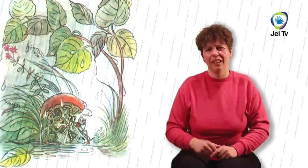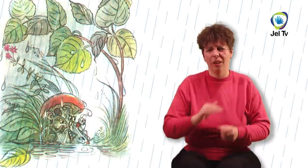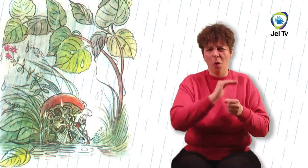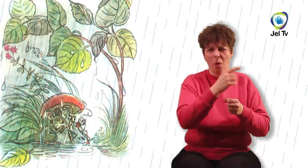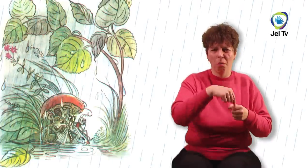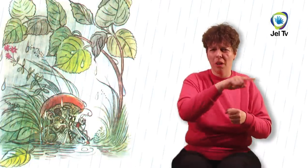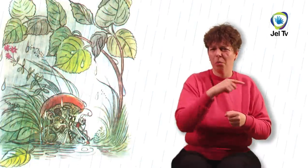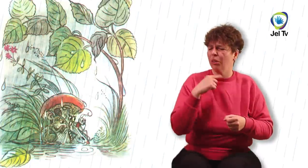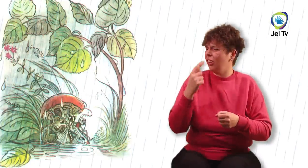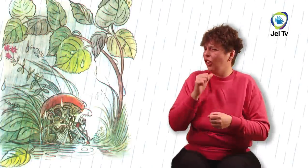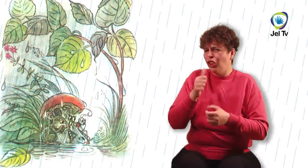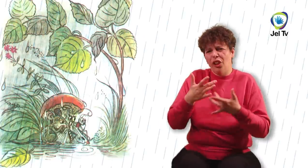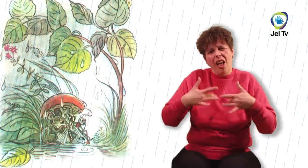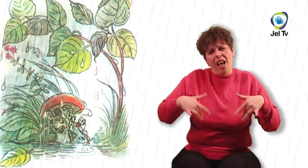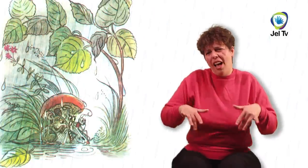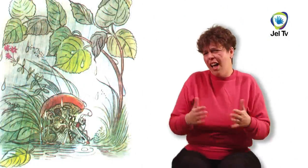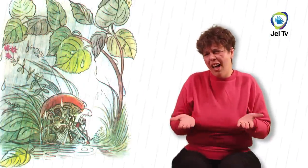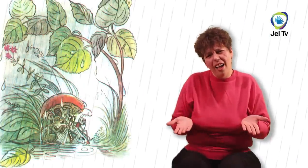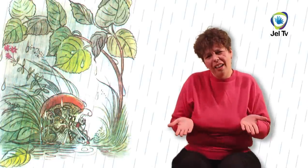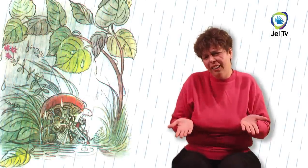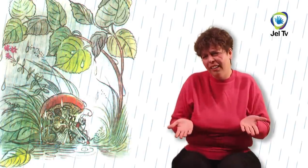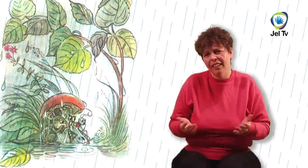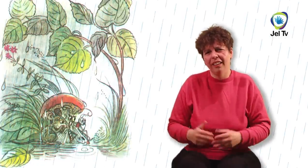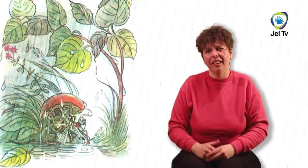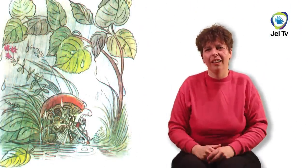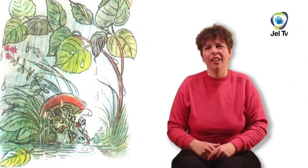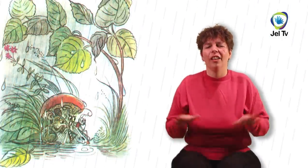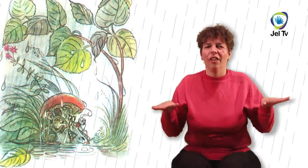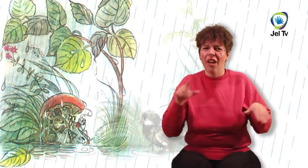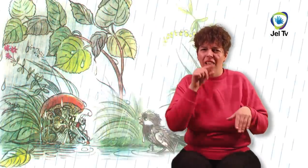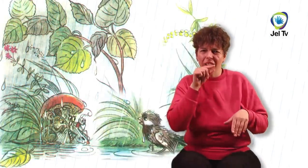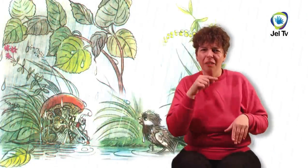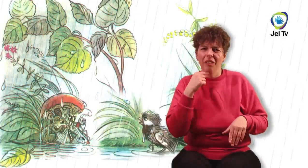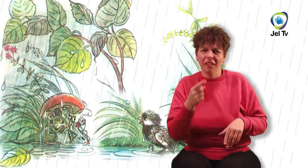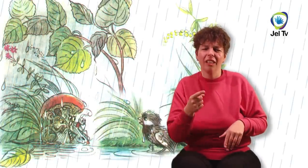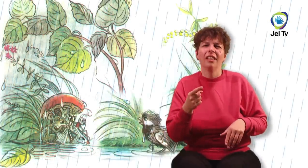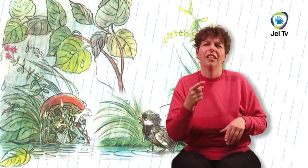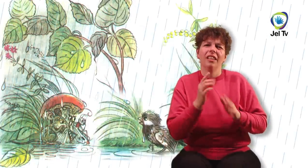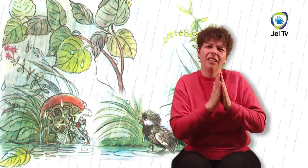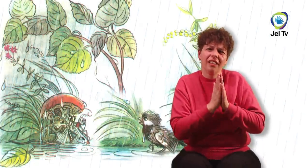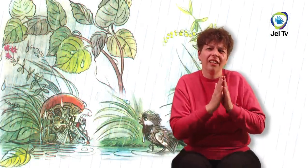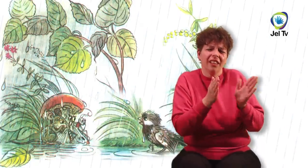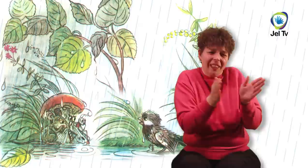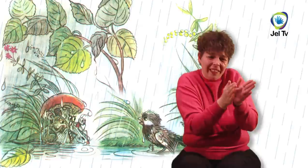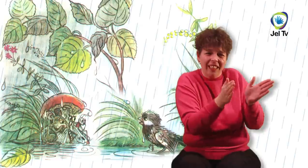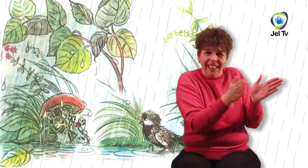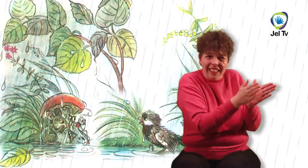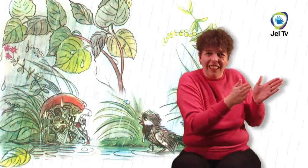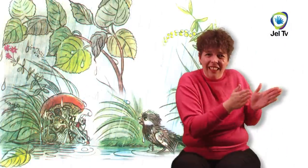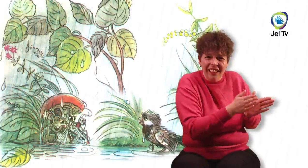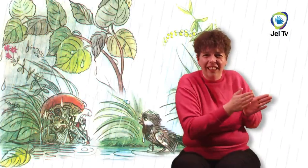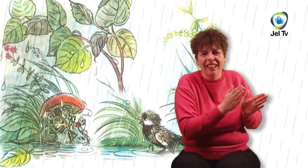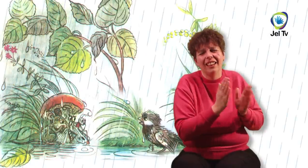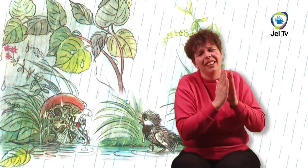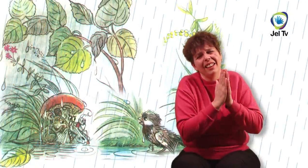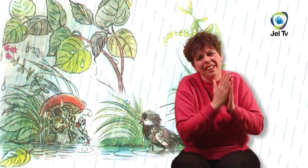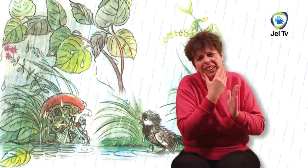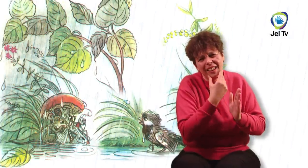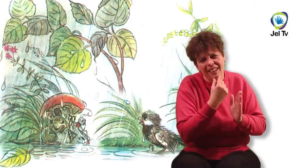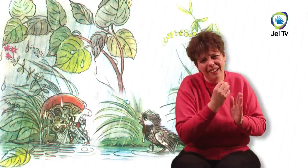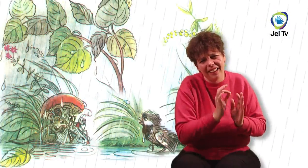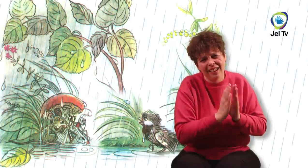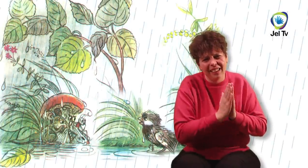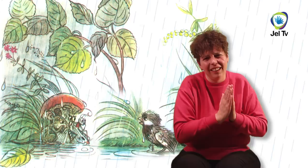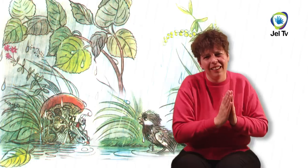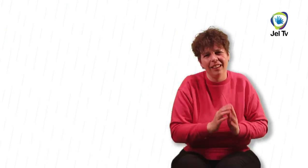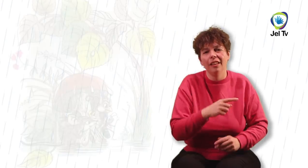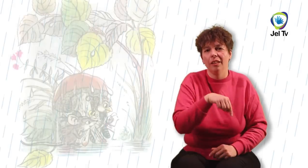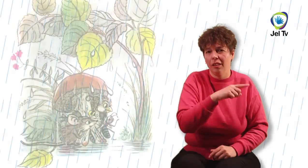Nincs hely... - mondták sajnálva